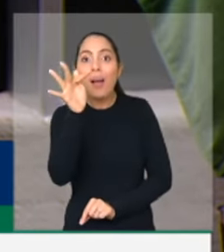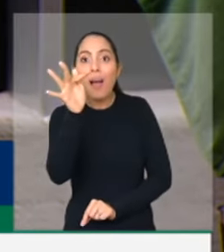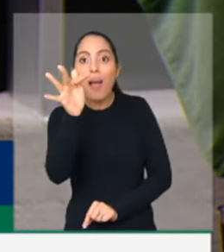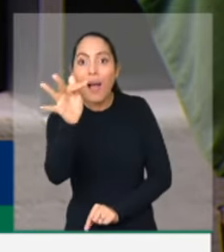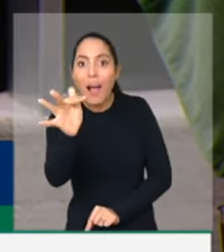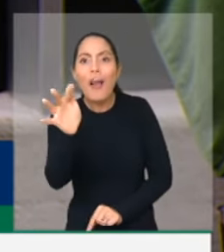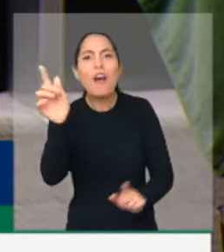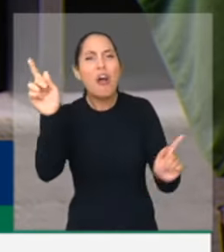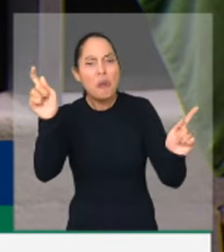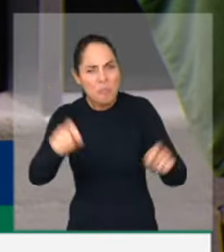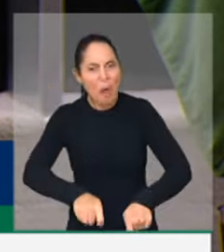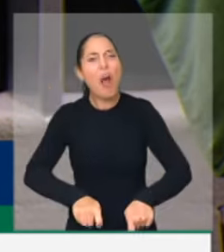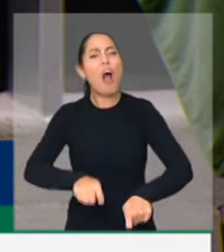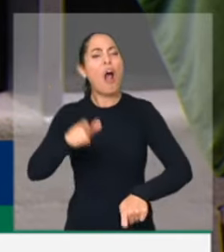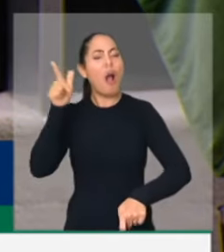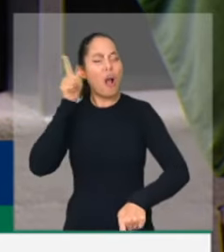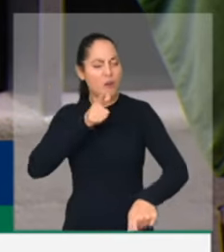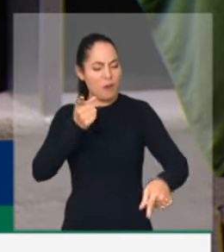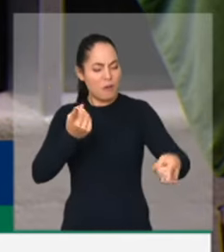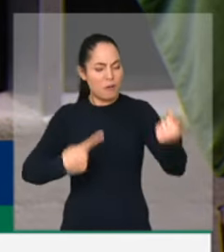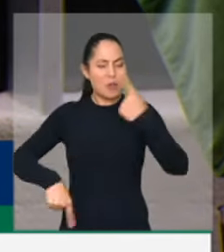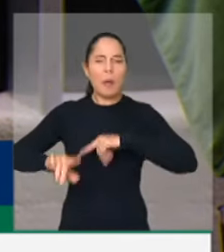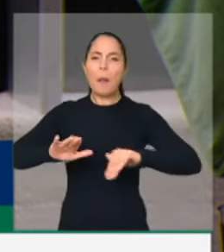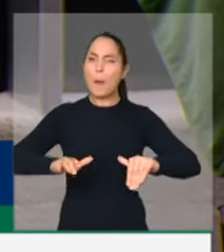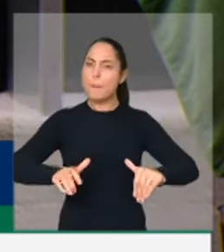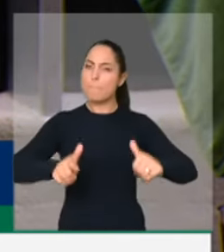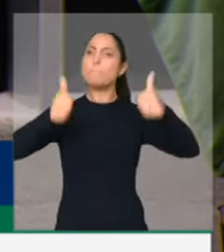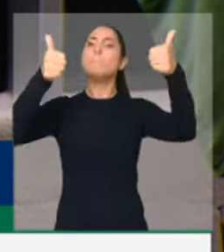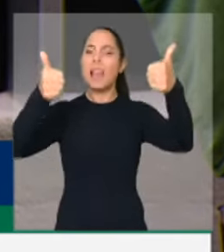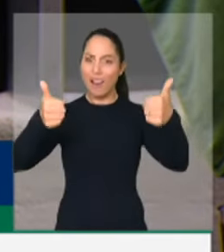SER MELHOR. E COMO DIZIA, DIZ SEMPRE, O NOSSO QUERIDO PAULO FREIRE, UM ILUSTRE FILIADO,